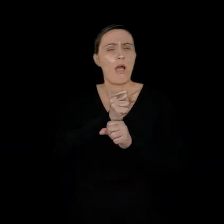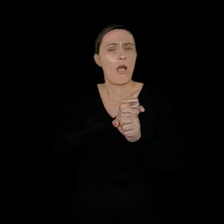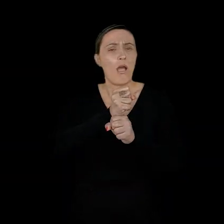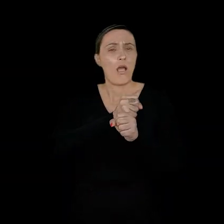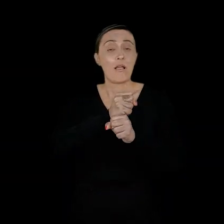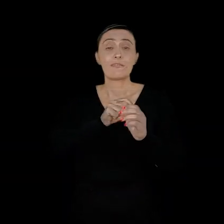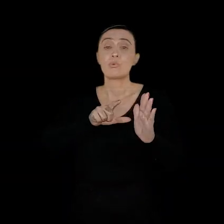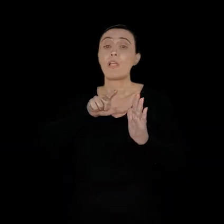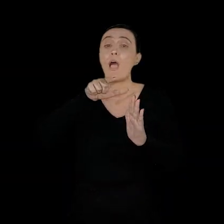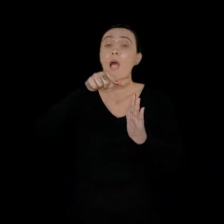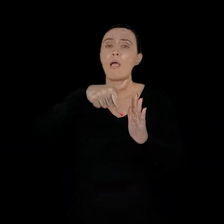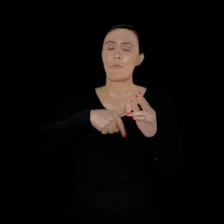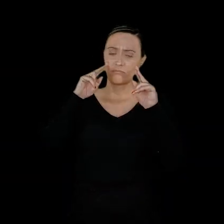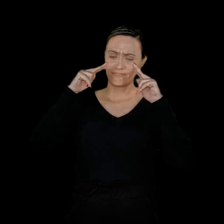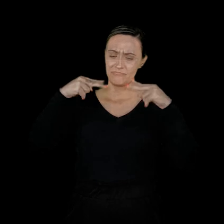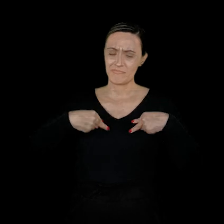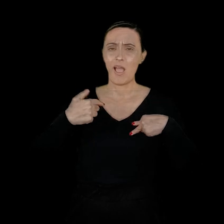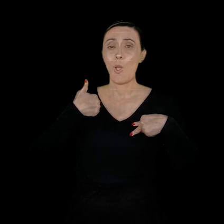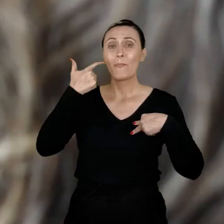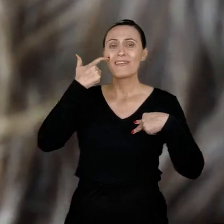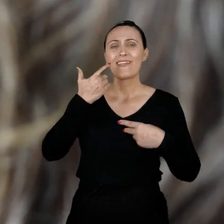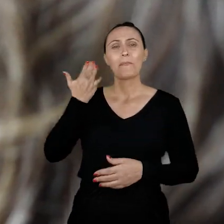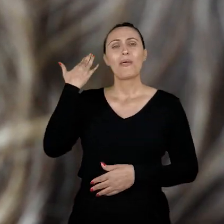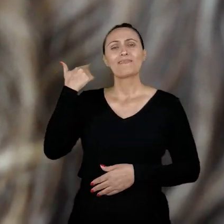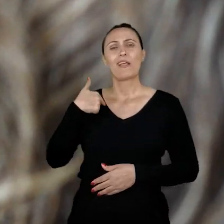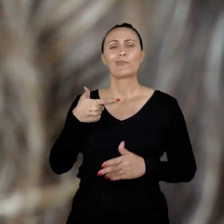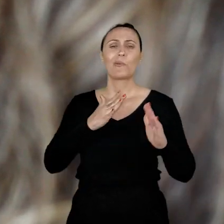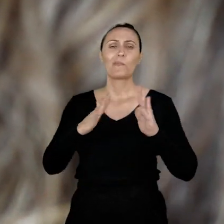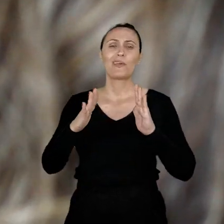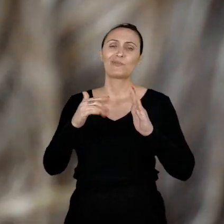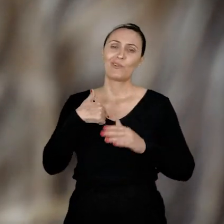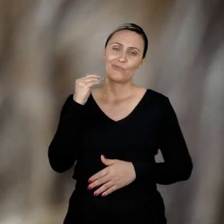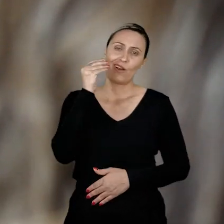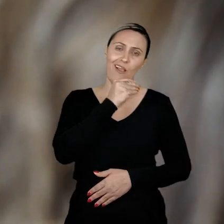Naquele tempo me achava fraca. E encontrar alívio no ato